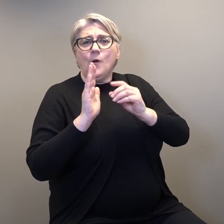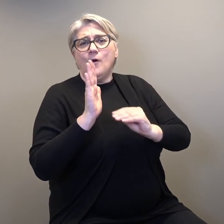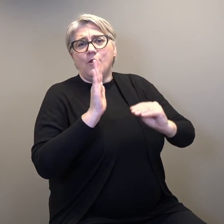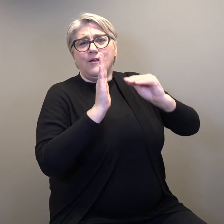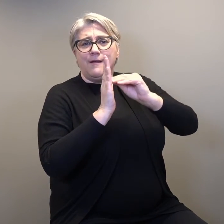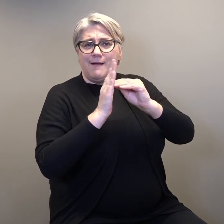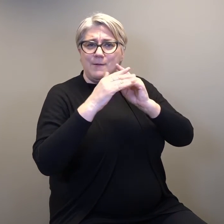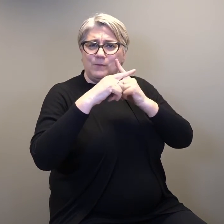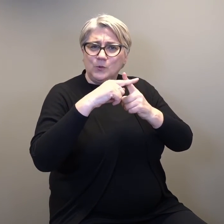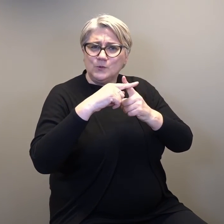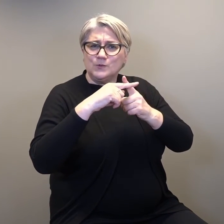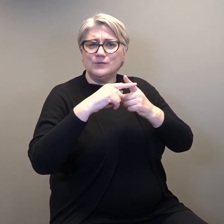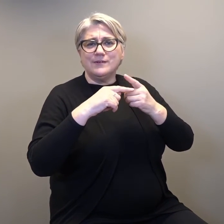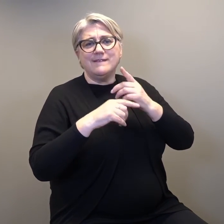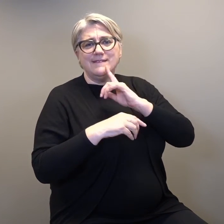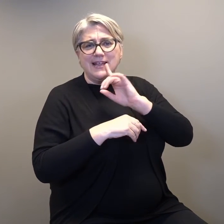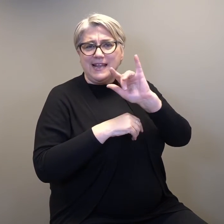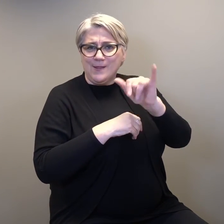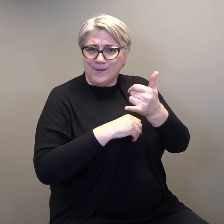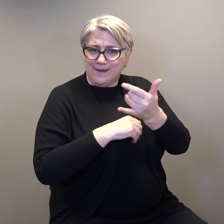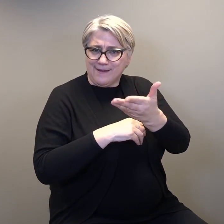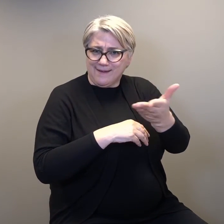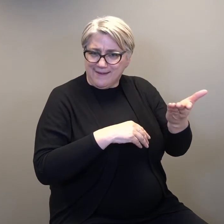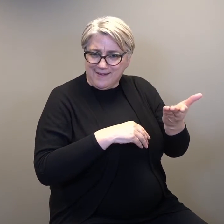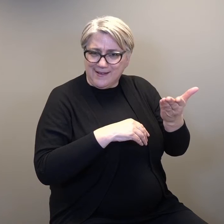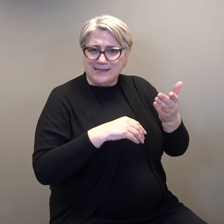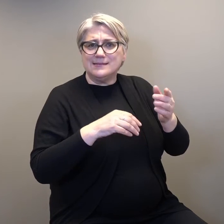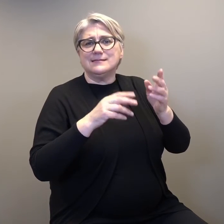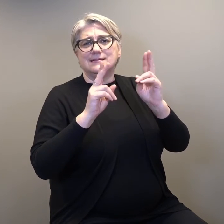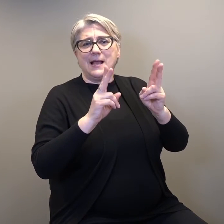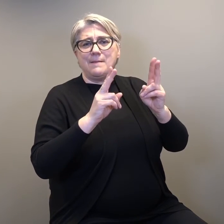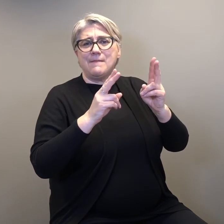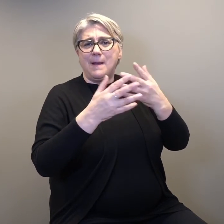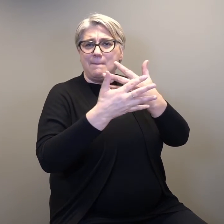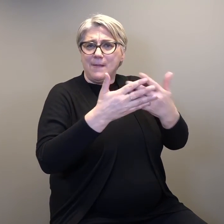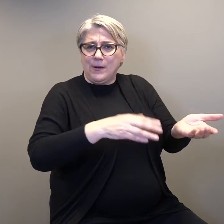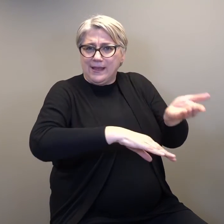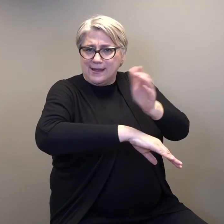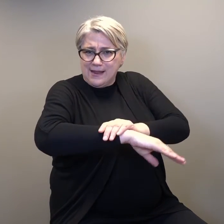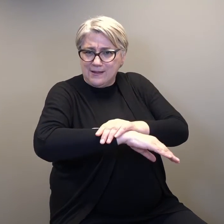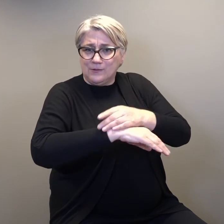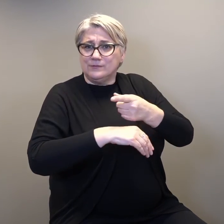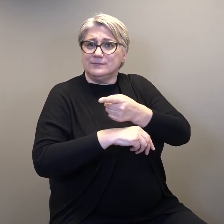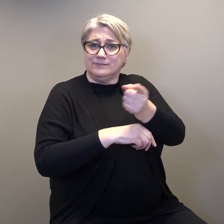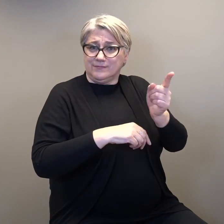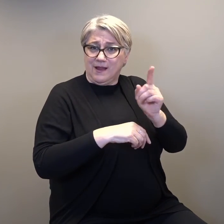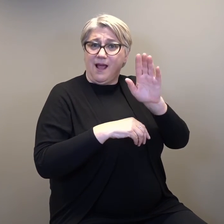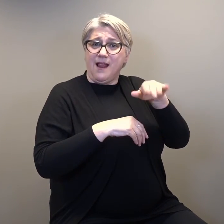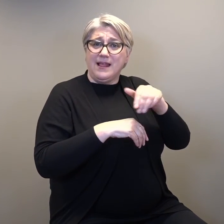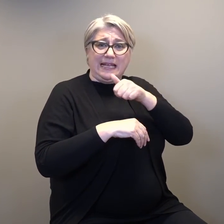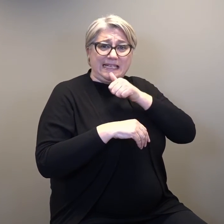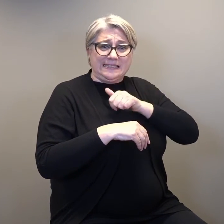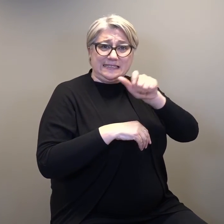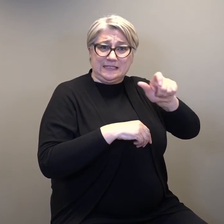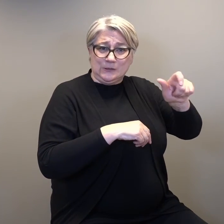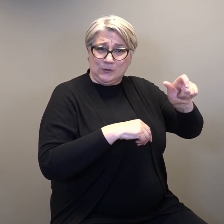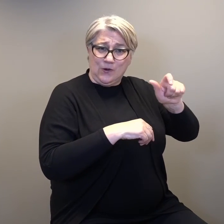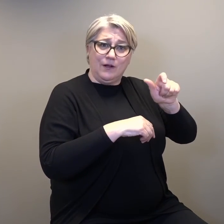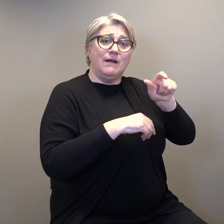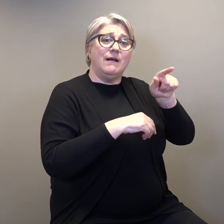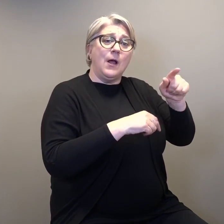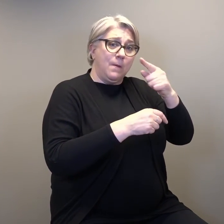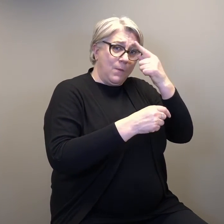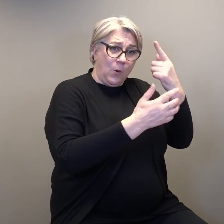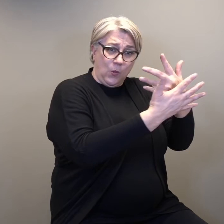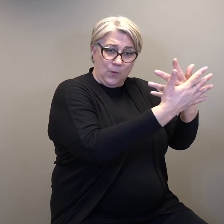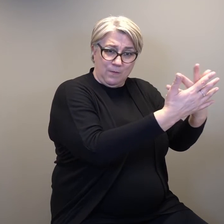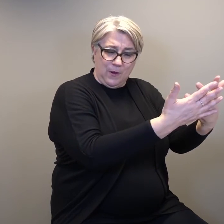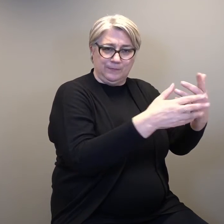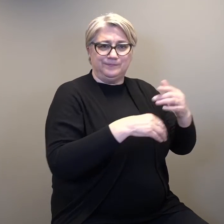auk viðurkenningarinnar, sömu málréttindi og þeir sem hafa íslensku að móðurmáli.